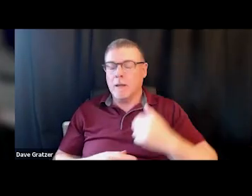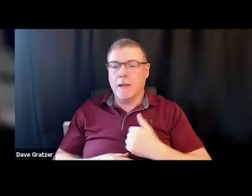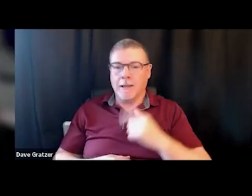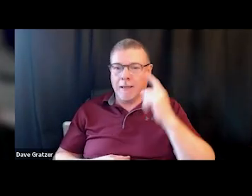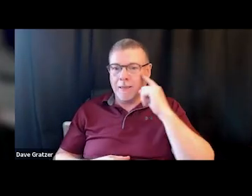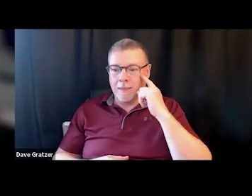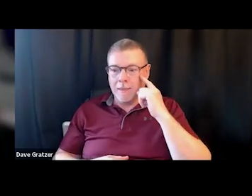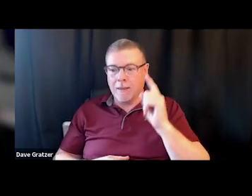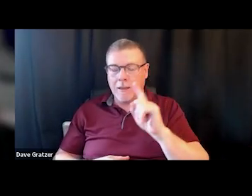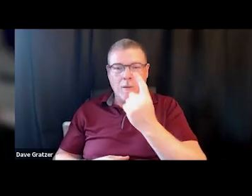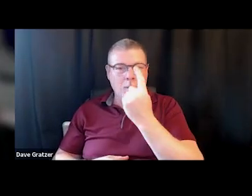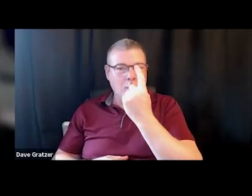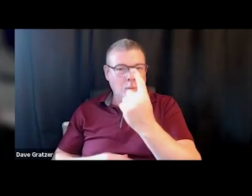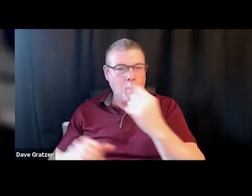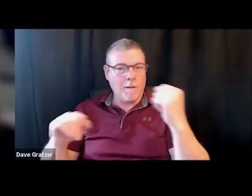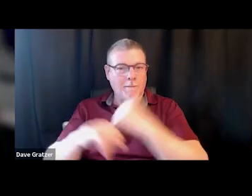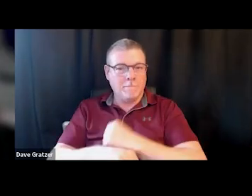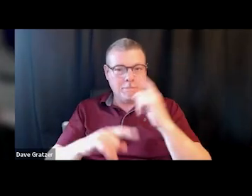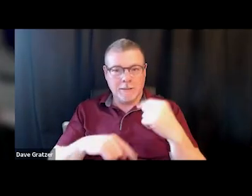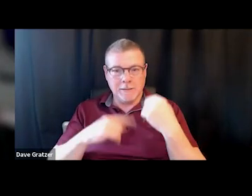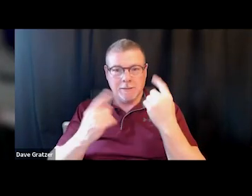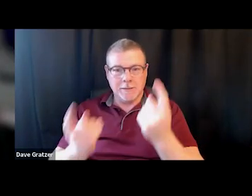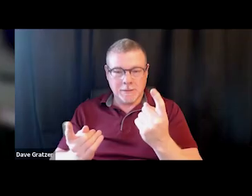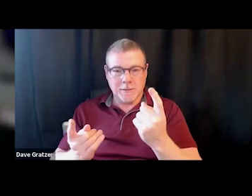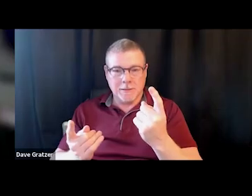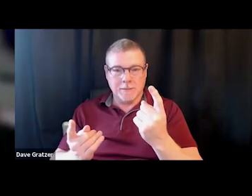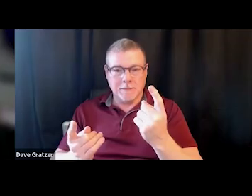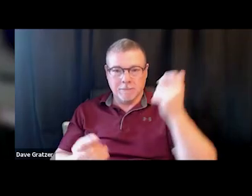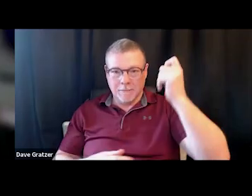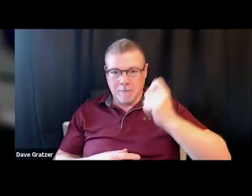[Richard] Creo que he estado en una pelea desde que estoy en beneficios.